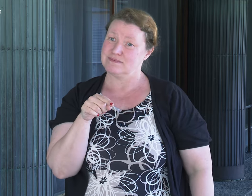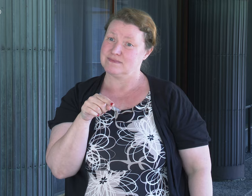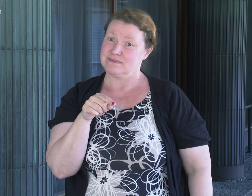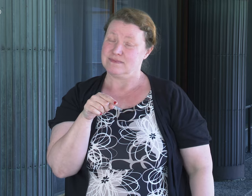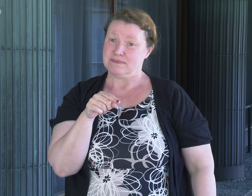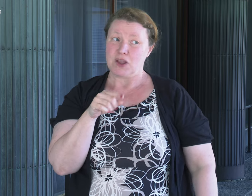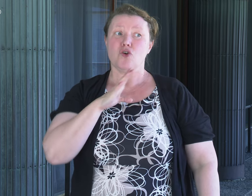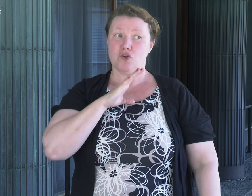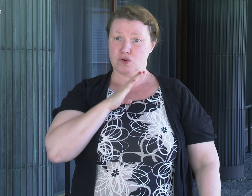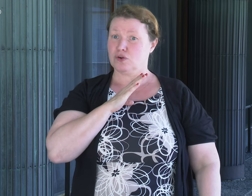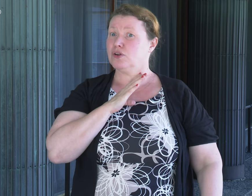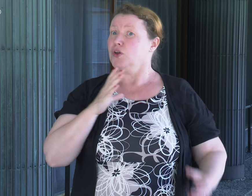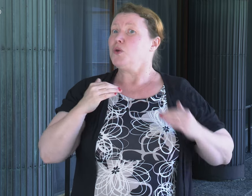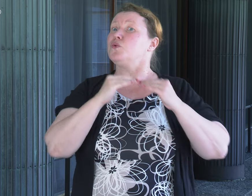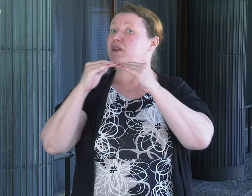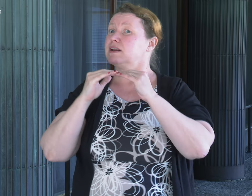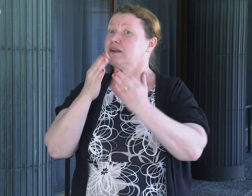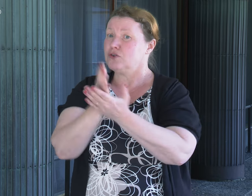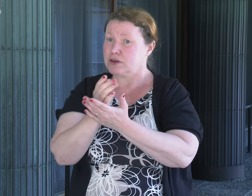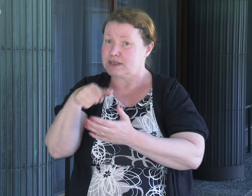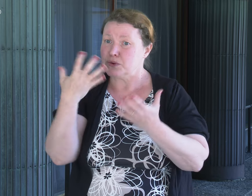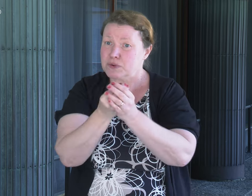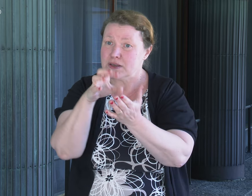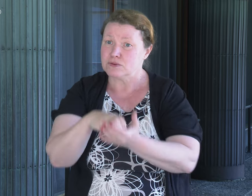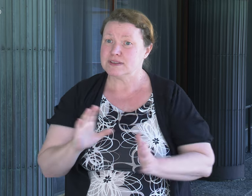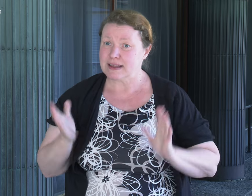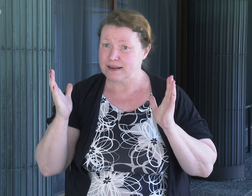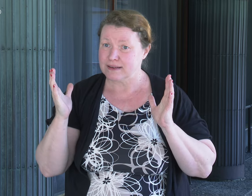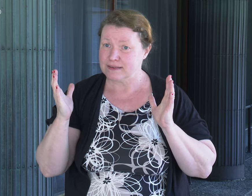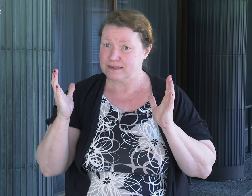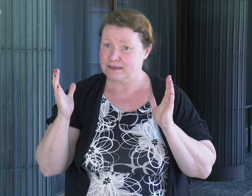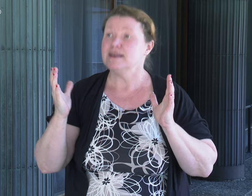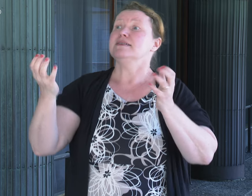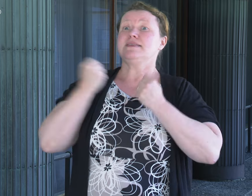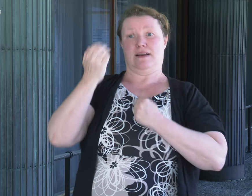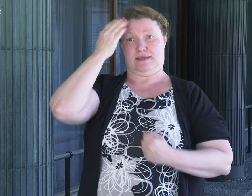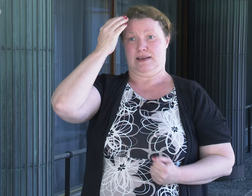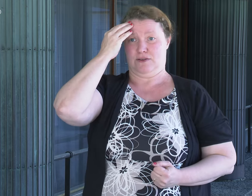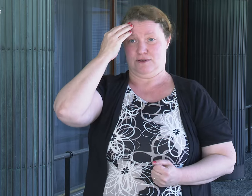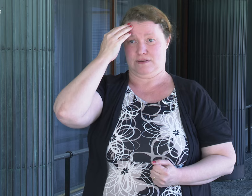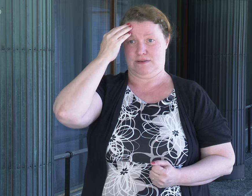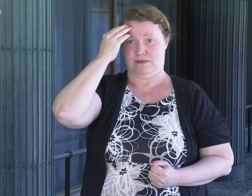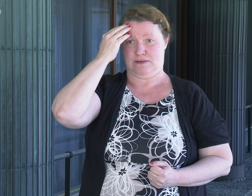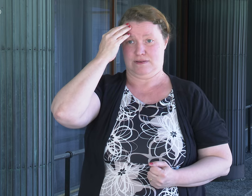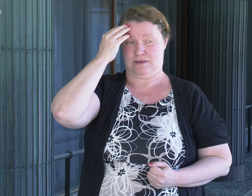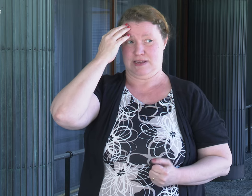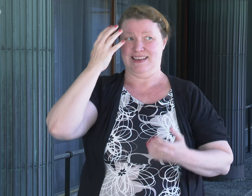Onko kuuroilla yhdenvertainen oikeus elää tässä yhteiskunnassa? Ja saada tietoa?